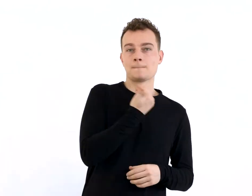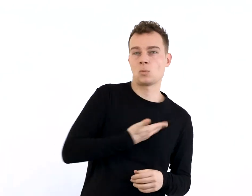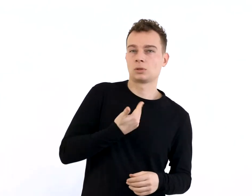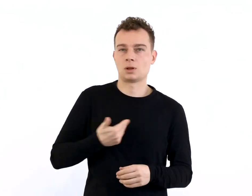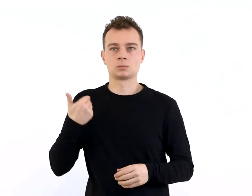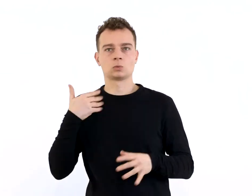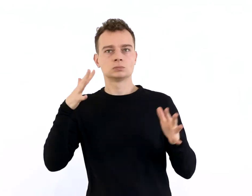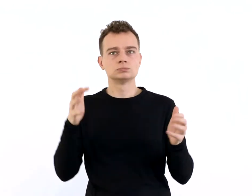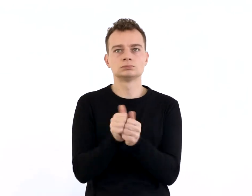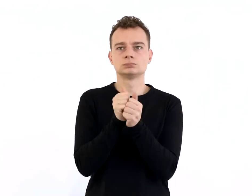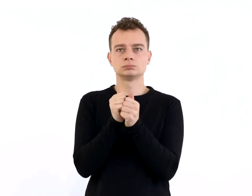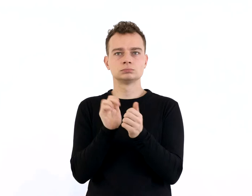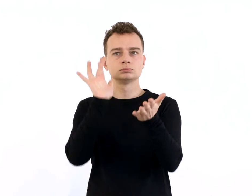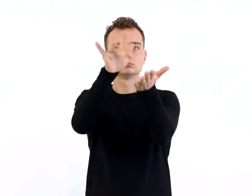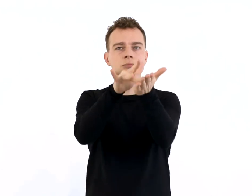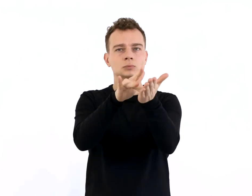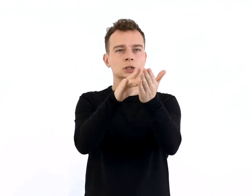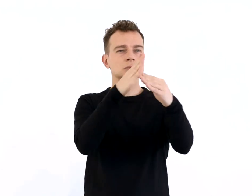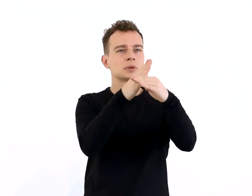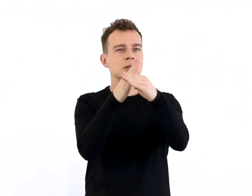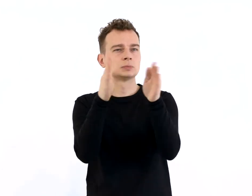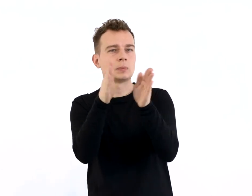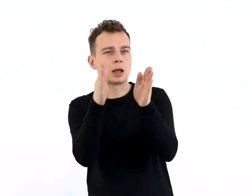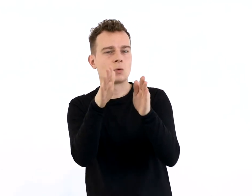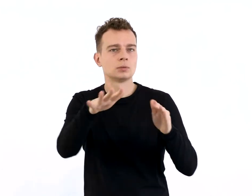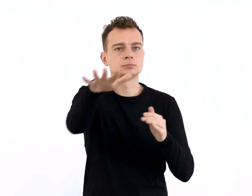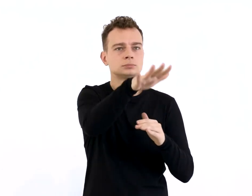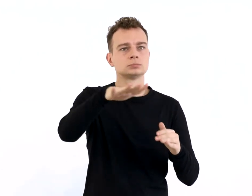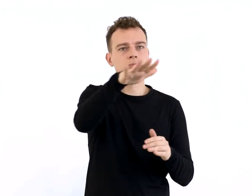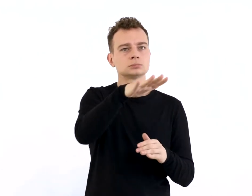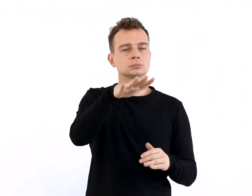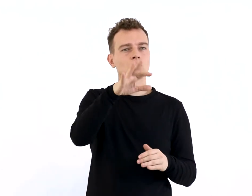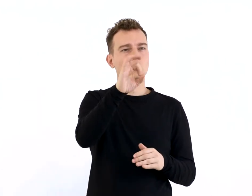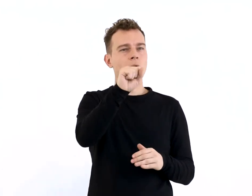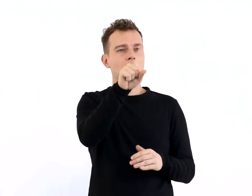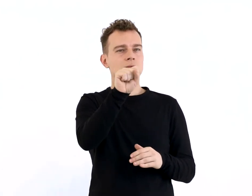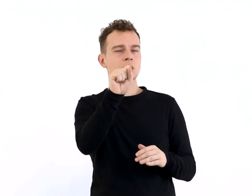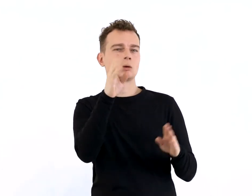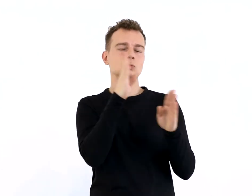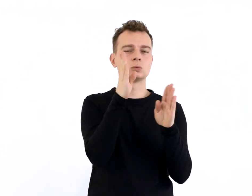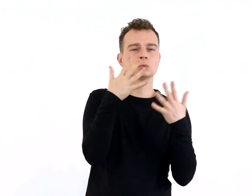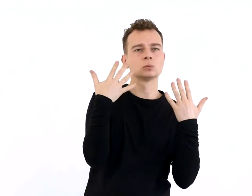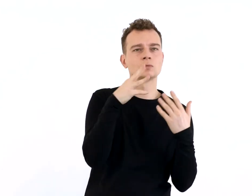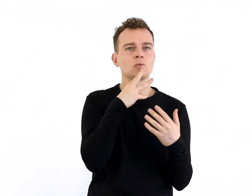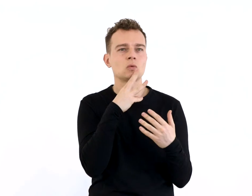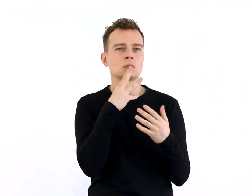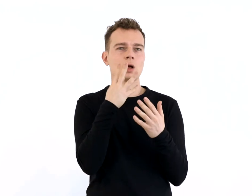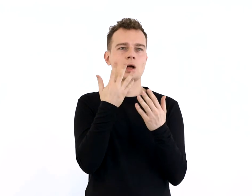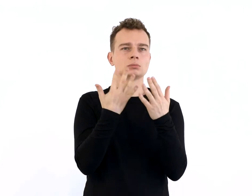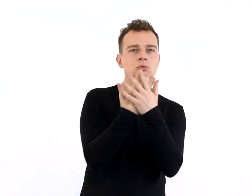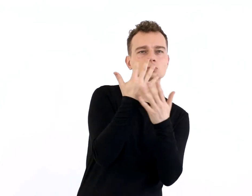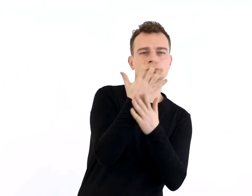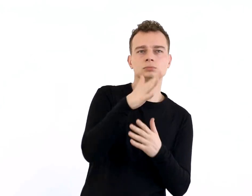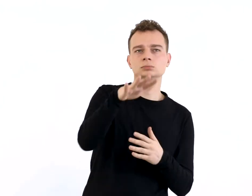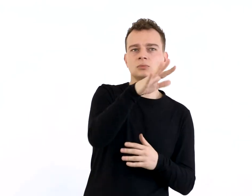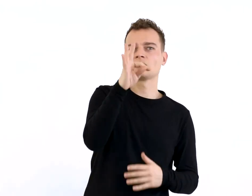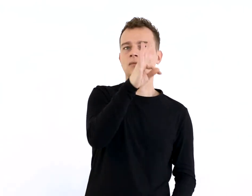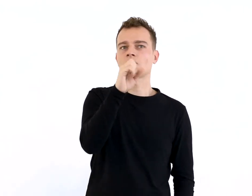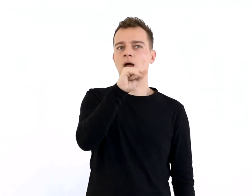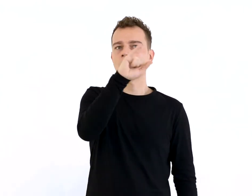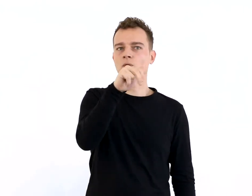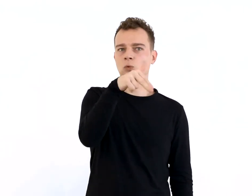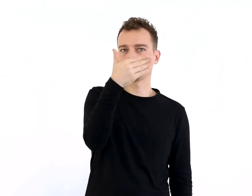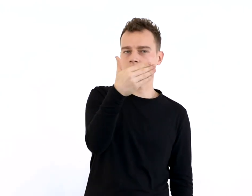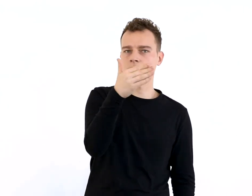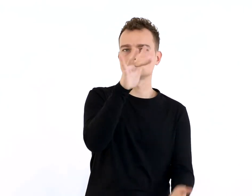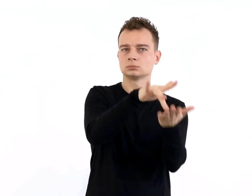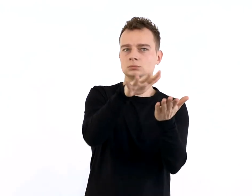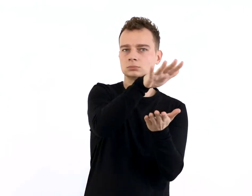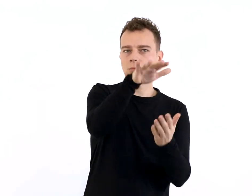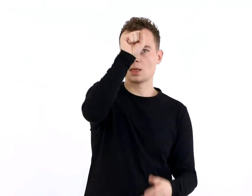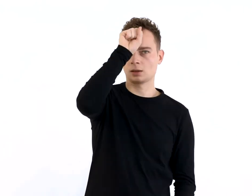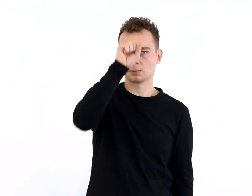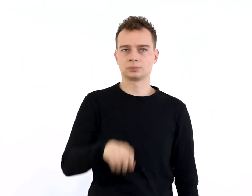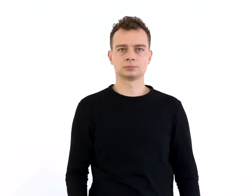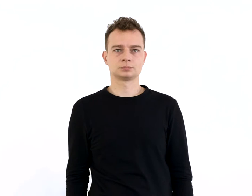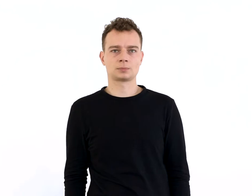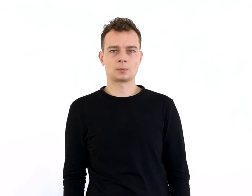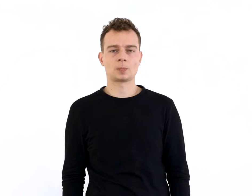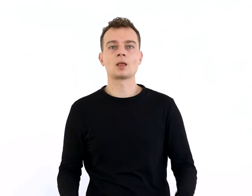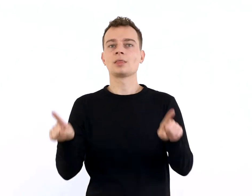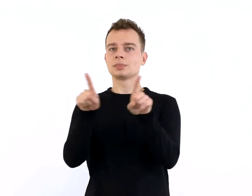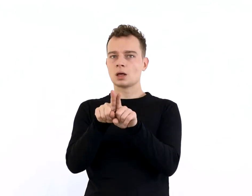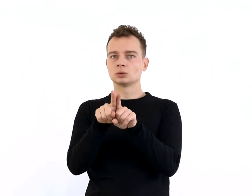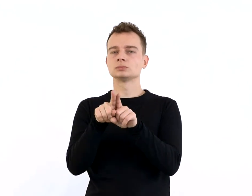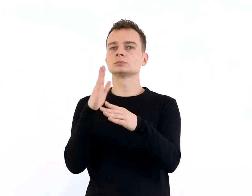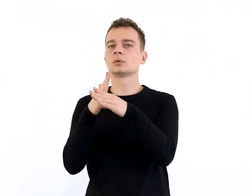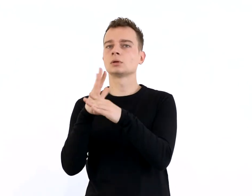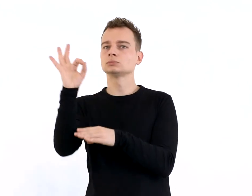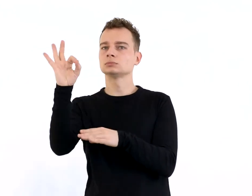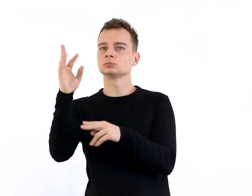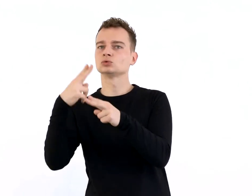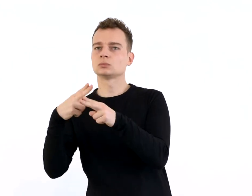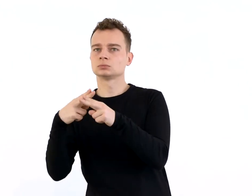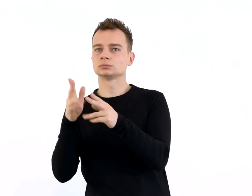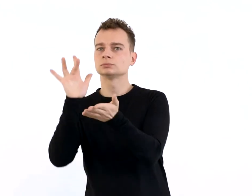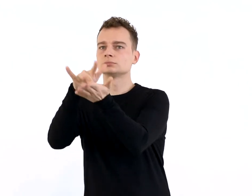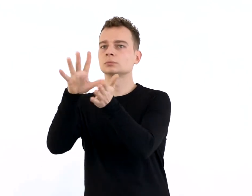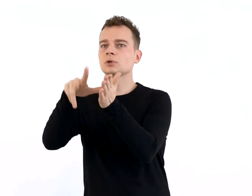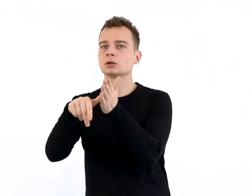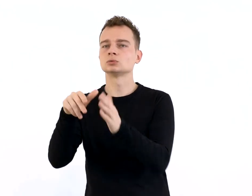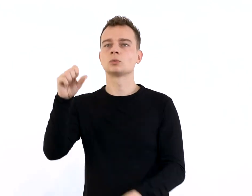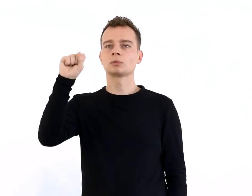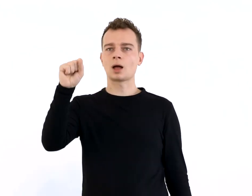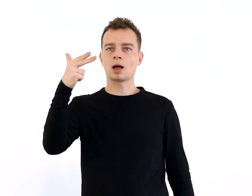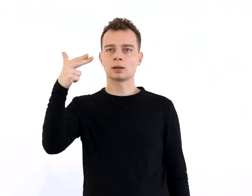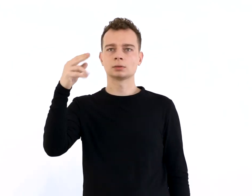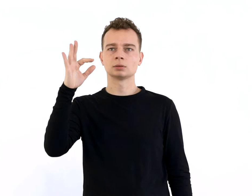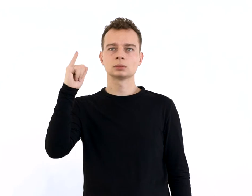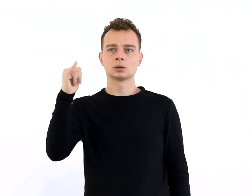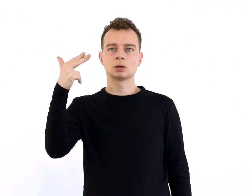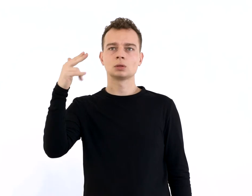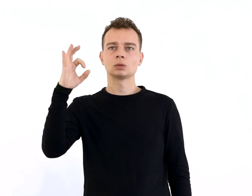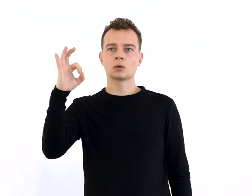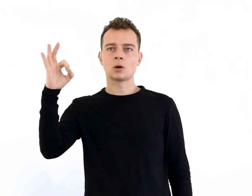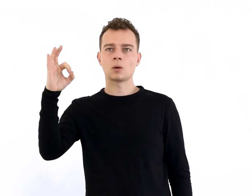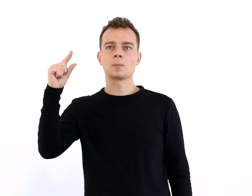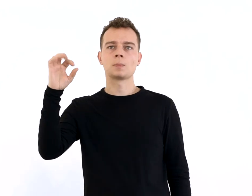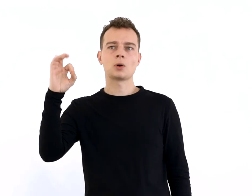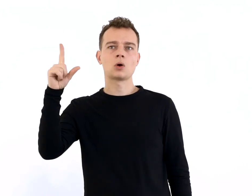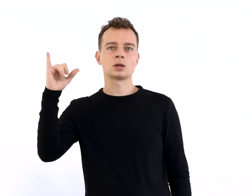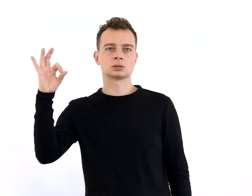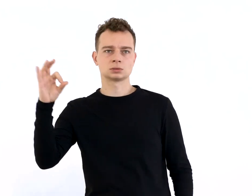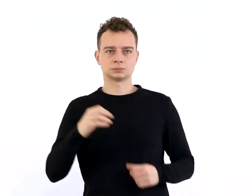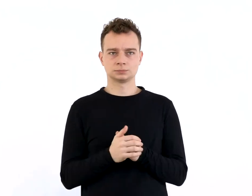Odnalezione zostały głównie na cmentarzyskach w egipskiej oazie Fajum i cmentarzu rzymskim w Antinoopolis.